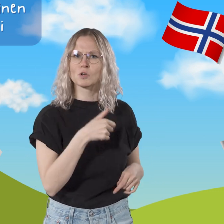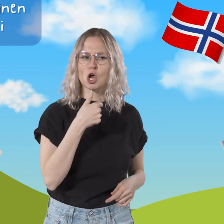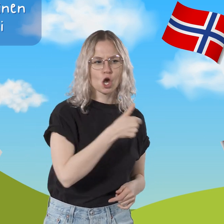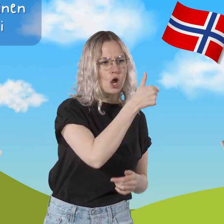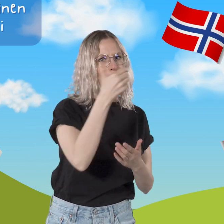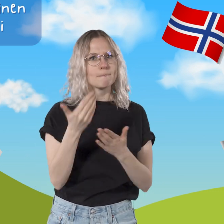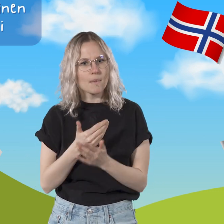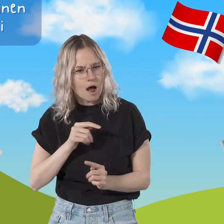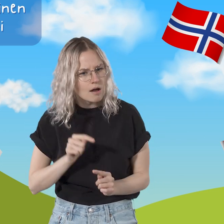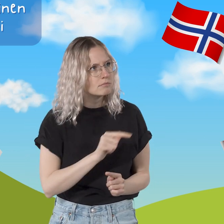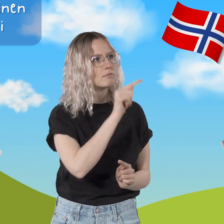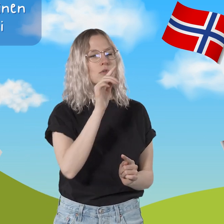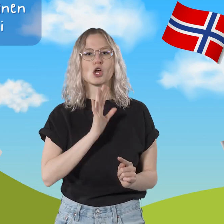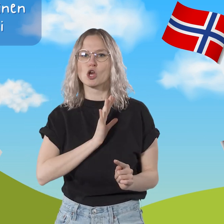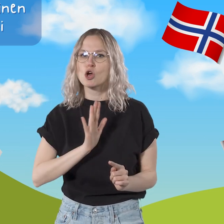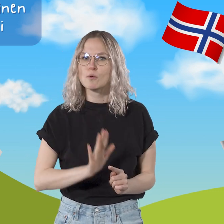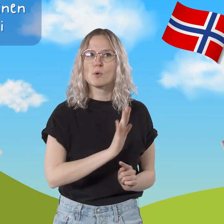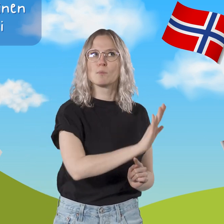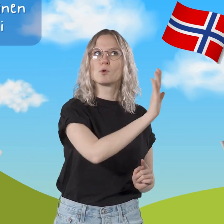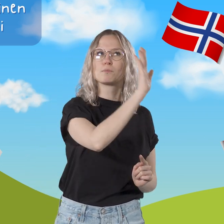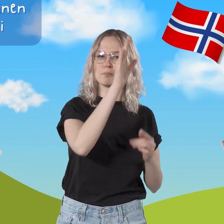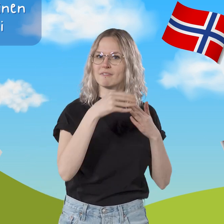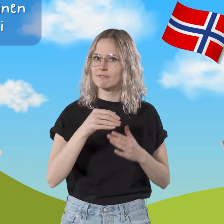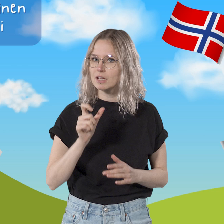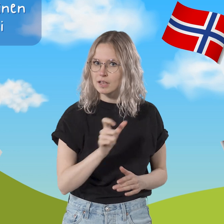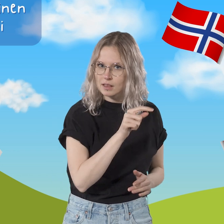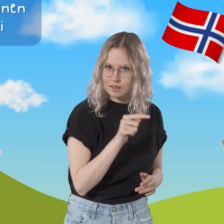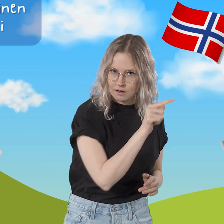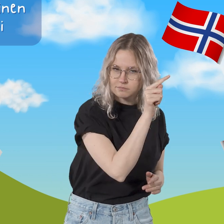Jokaisen maan ryhmällä on vastuuvetäjä omasta maasta, -